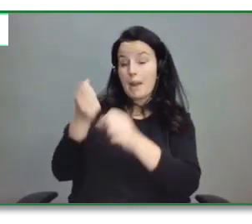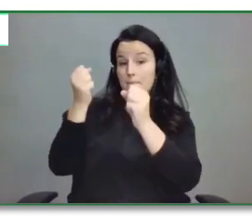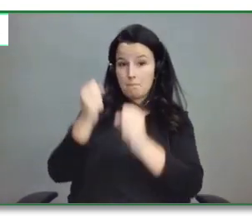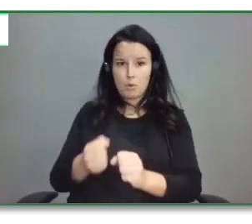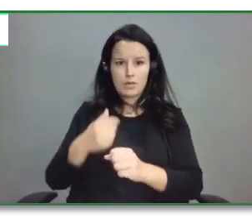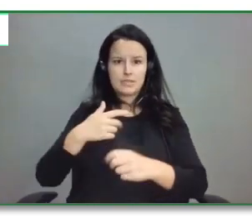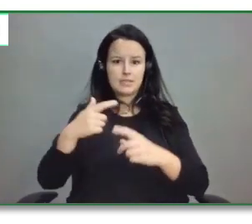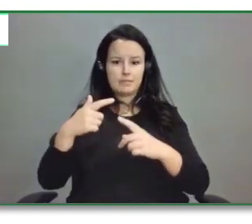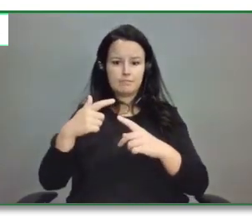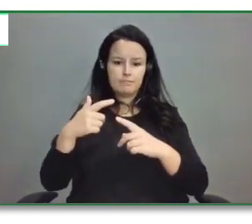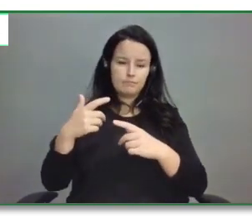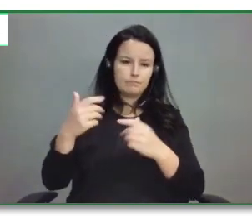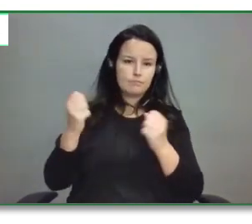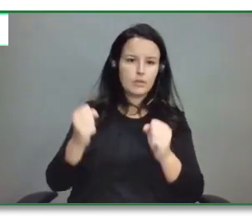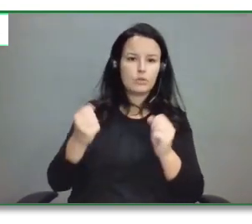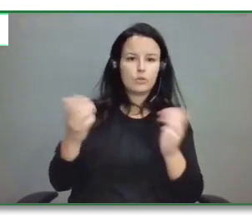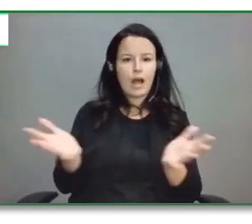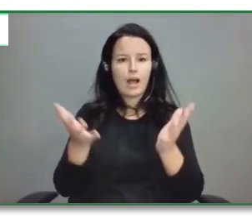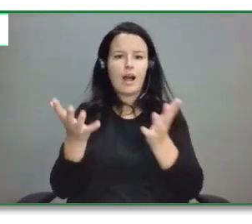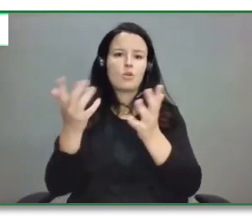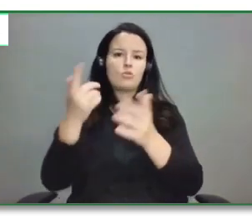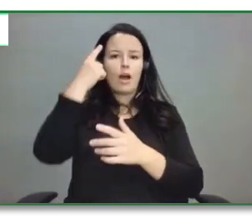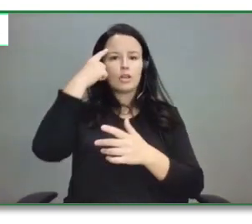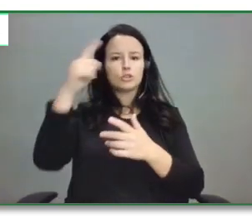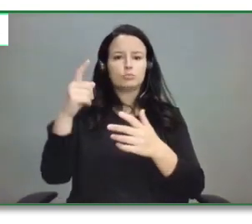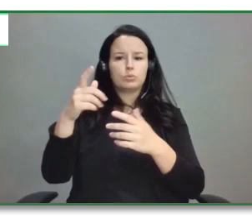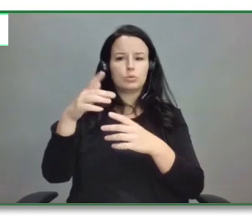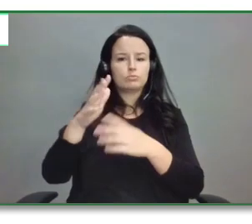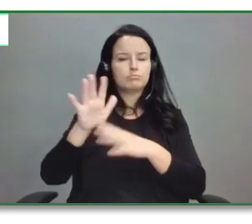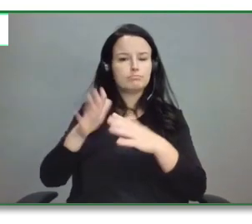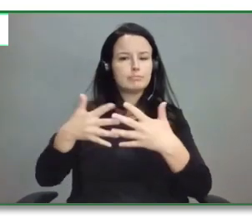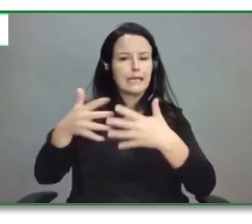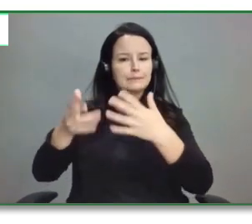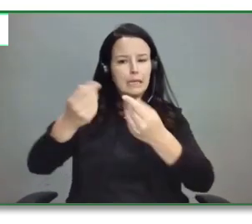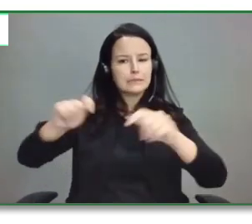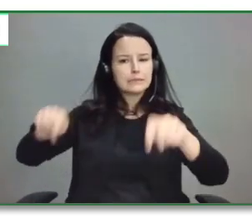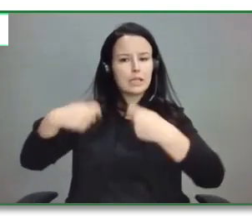les avantages des espaces naturels et en